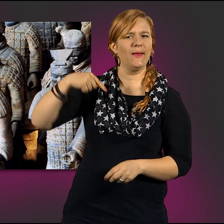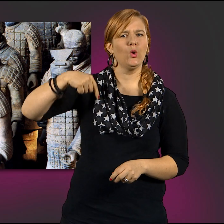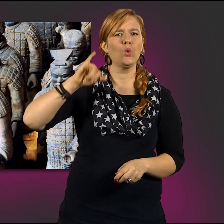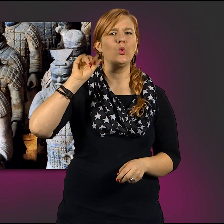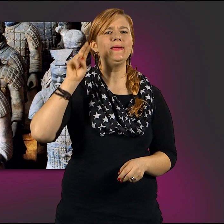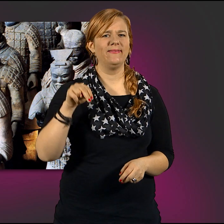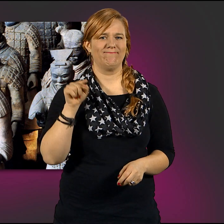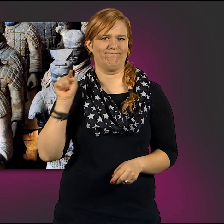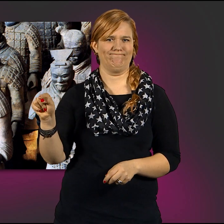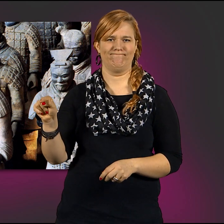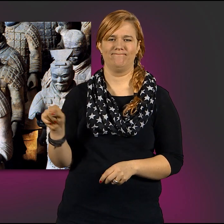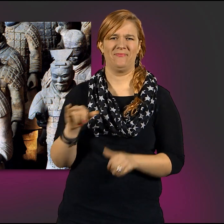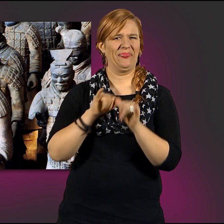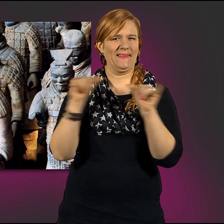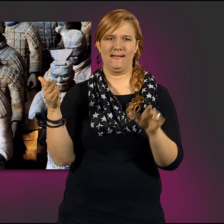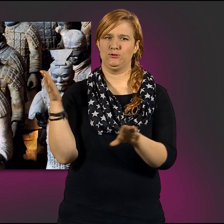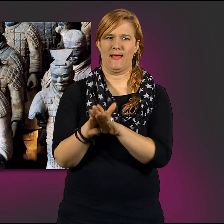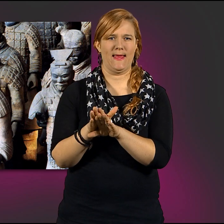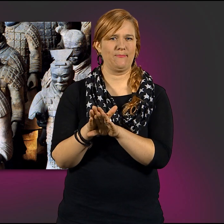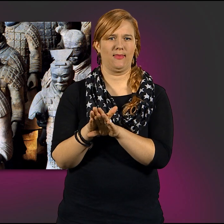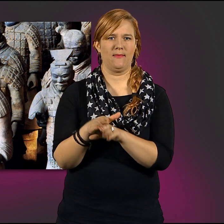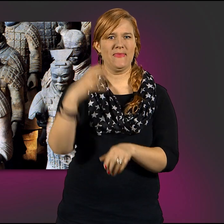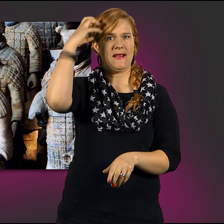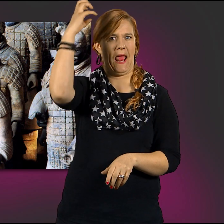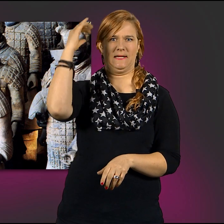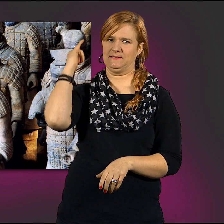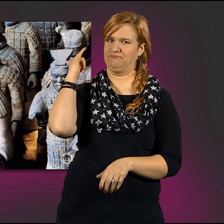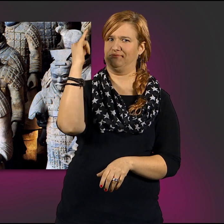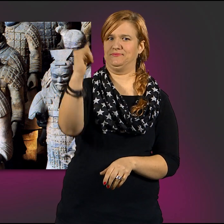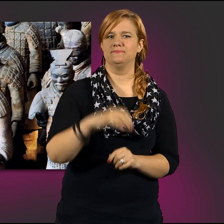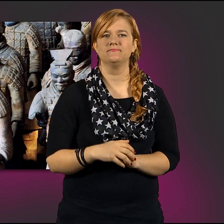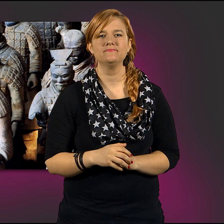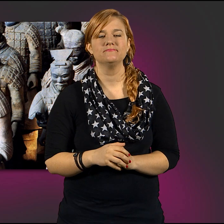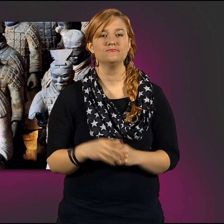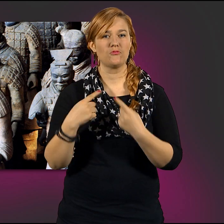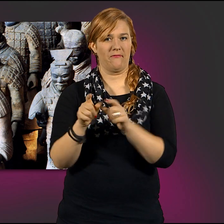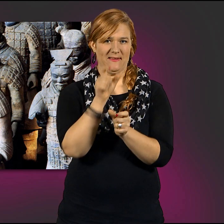Qin - der unsterbliche Kaiser